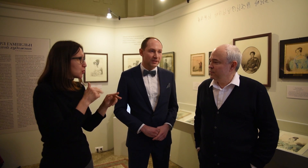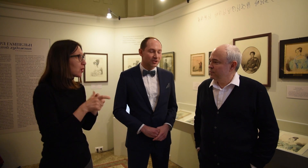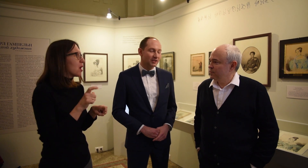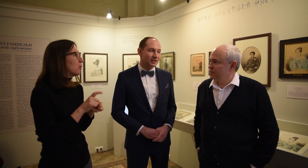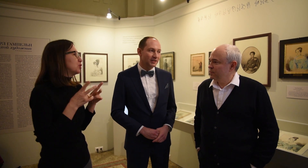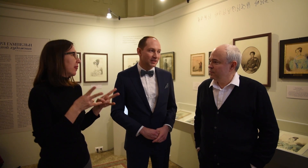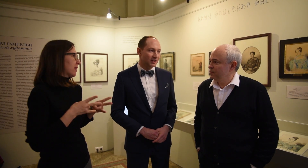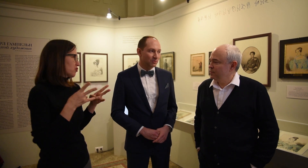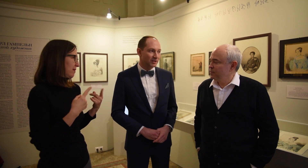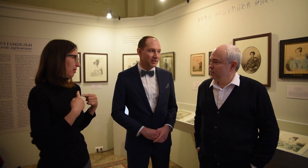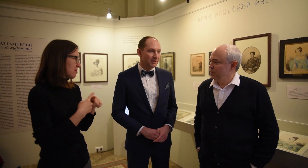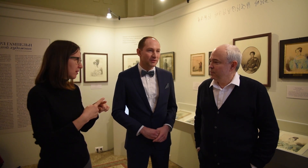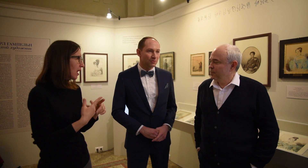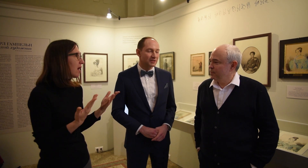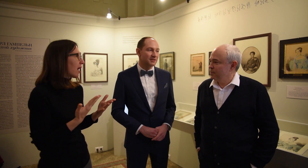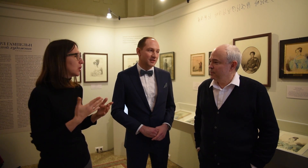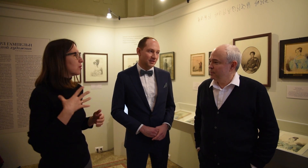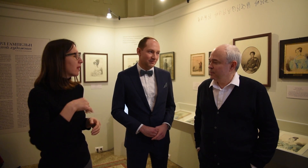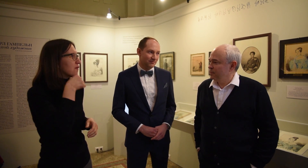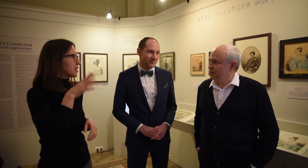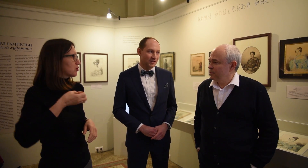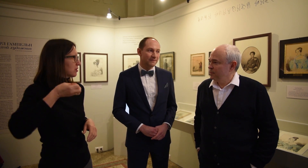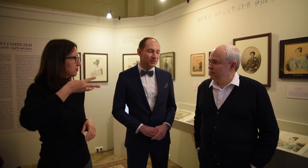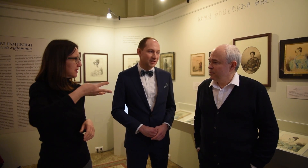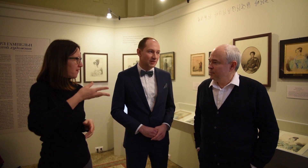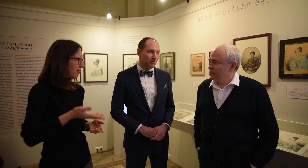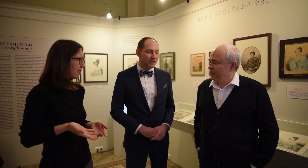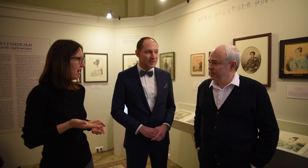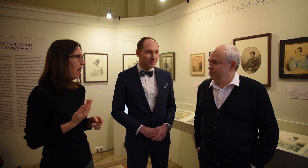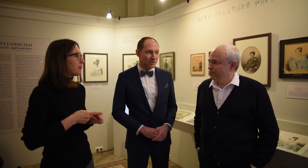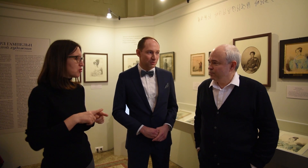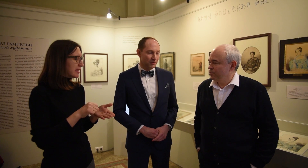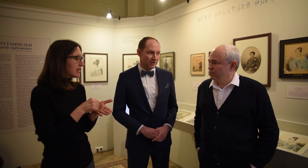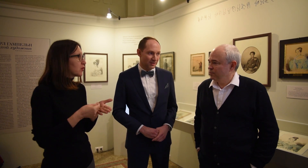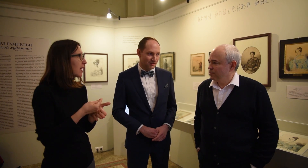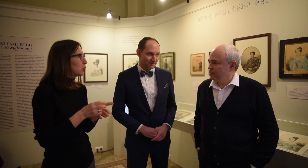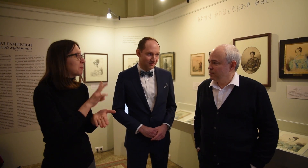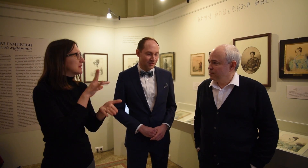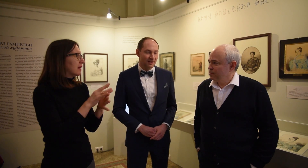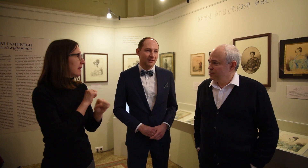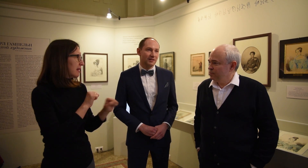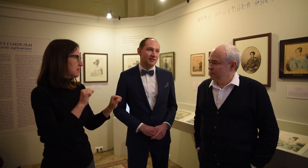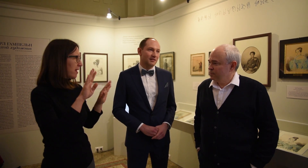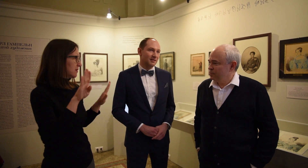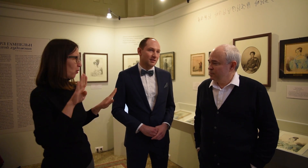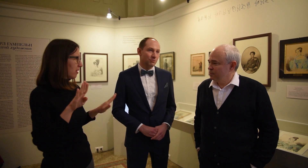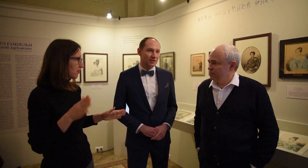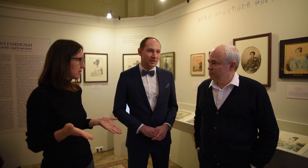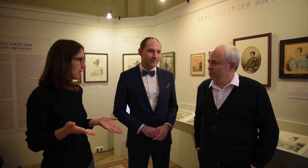а это всё очень «нежные» техники, которые не выносят света. Получается, графические работы не могут экспонироваться постоянно.